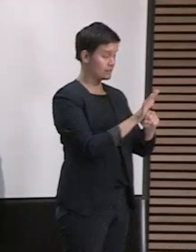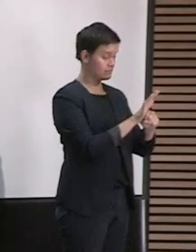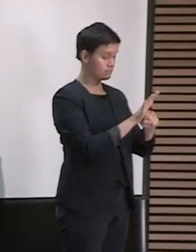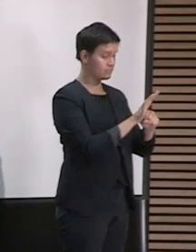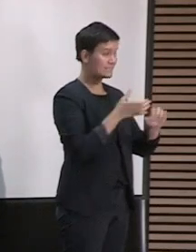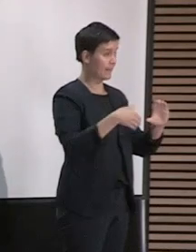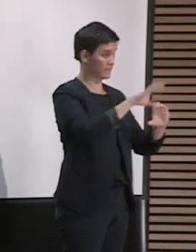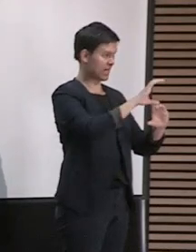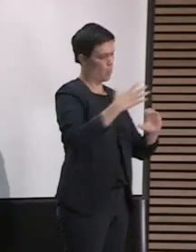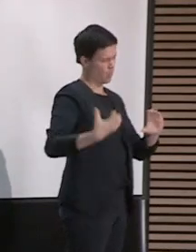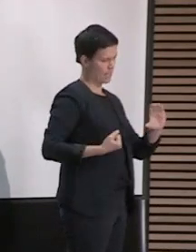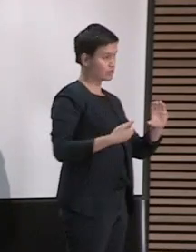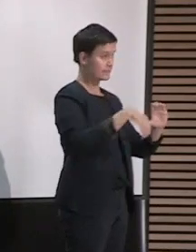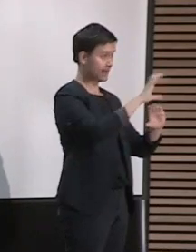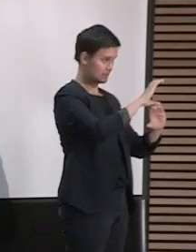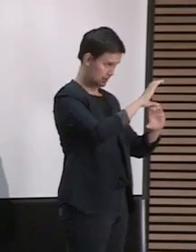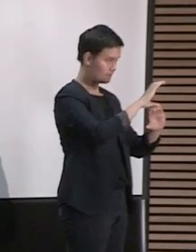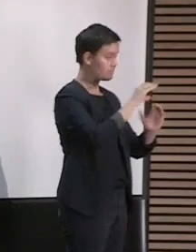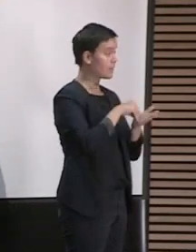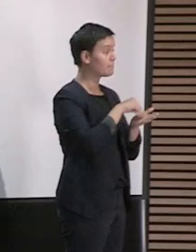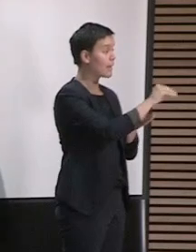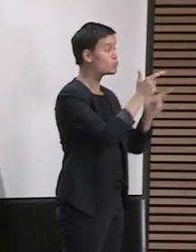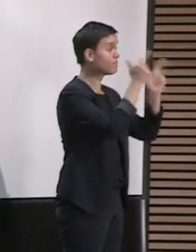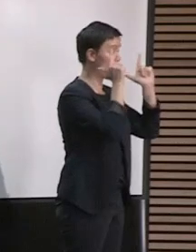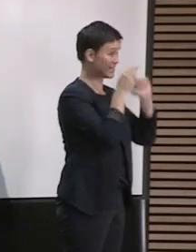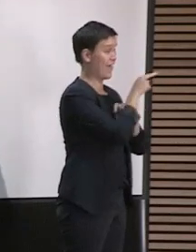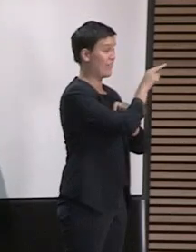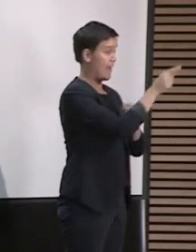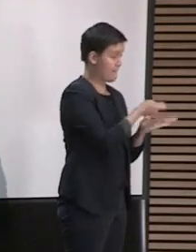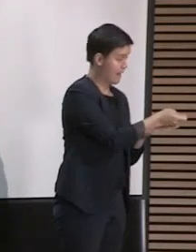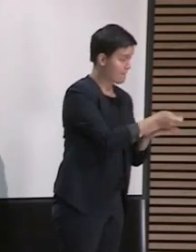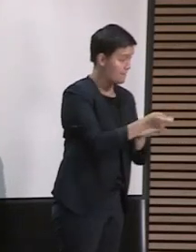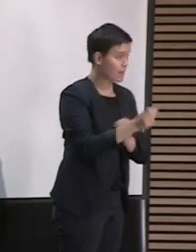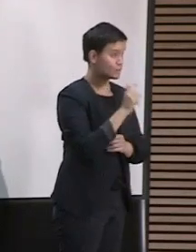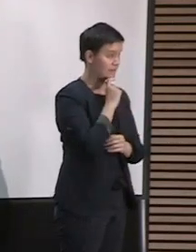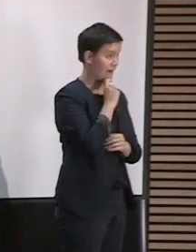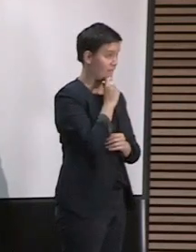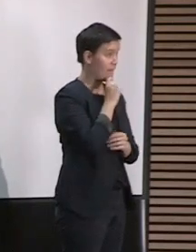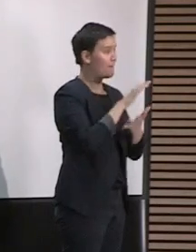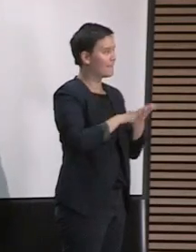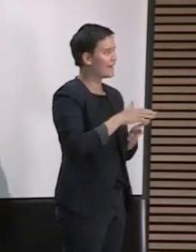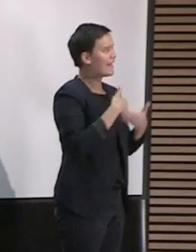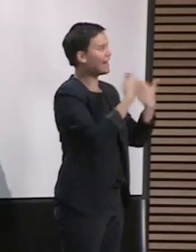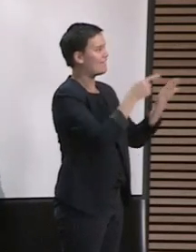whakaaro ko te waahi tena i a tatou. Kei te ngana ki te mahi i nga mea katoa koinei te mea o te moni taake Kua oti i a ia